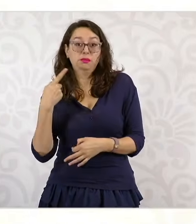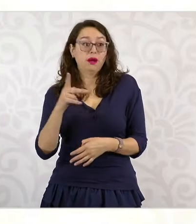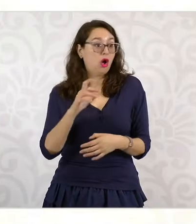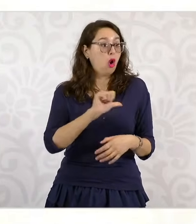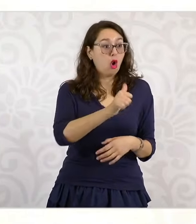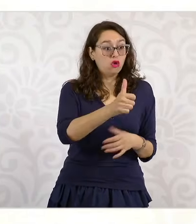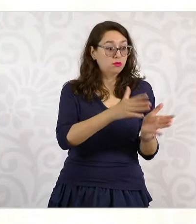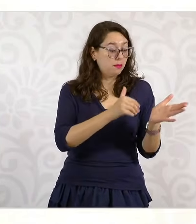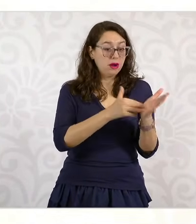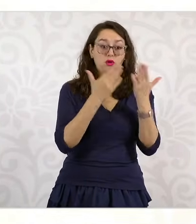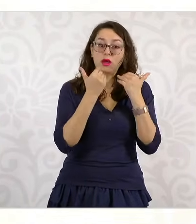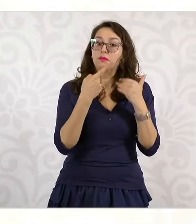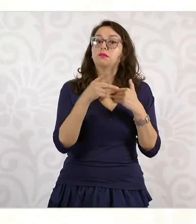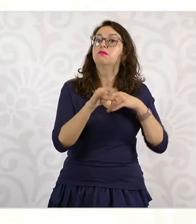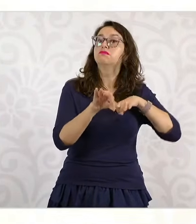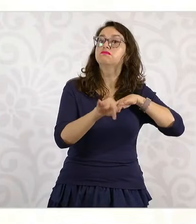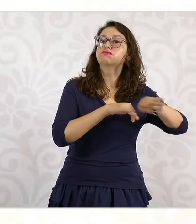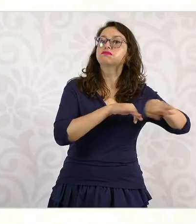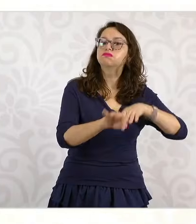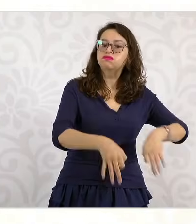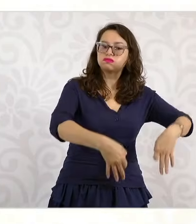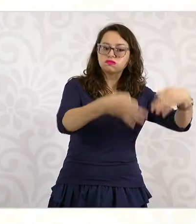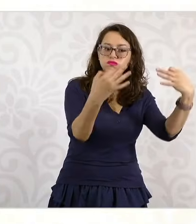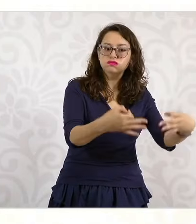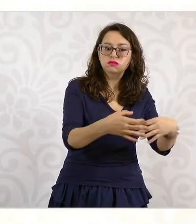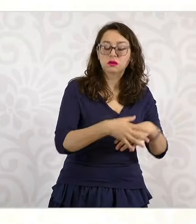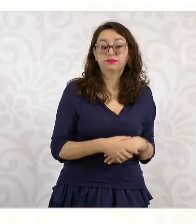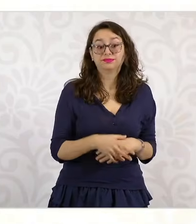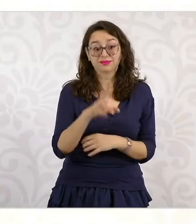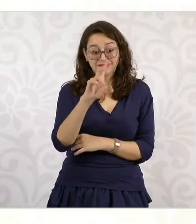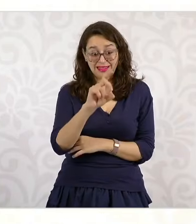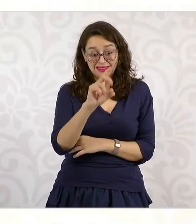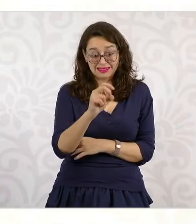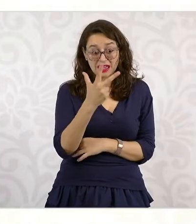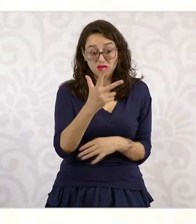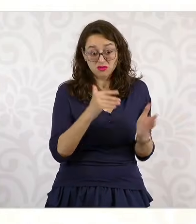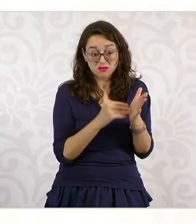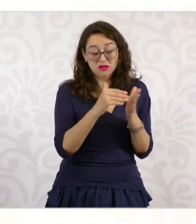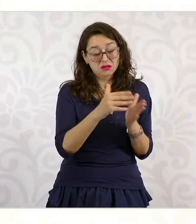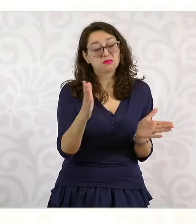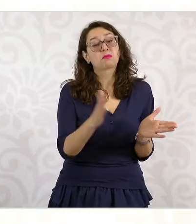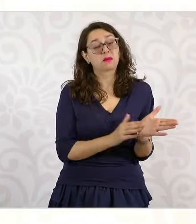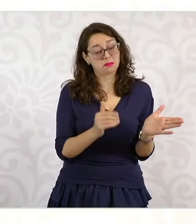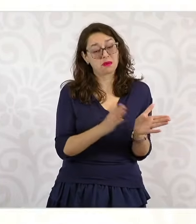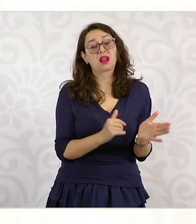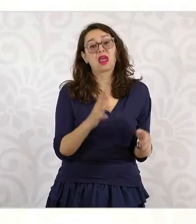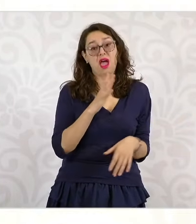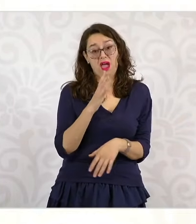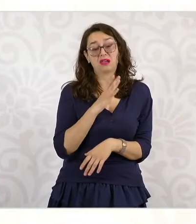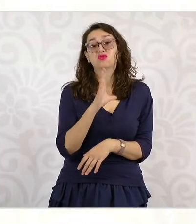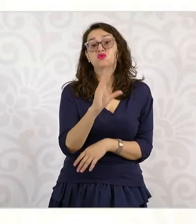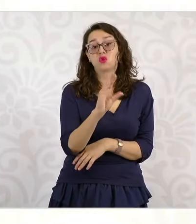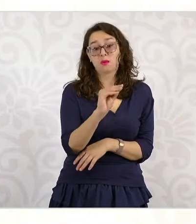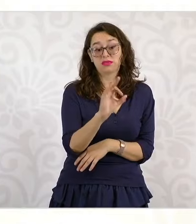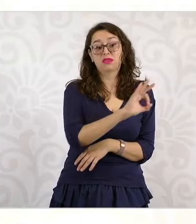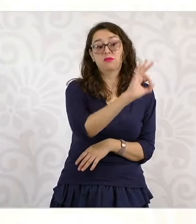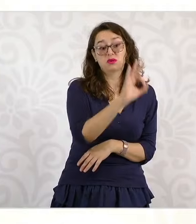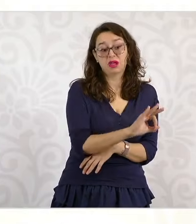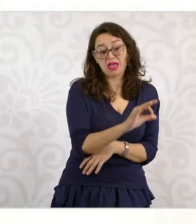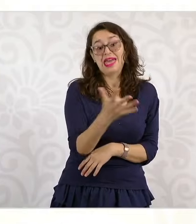de los 38 m000ones el 90% no son indocumentados. Nada más hay un 10% de personas que todavía no